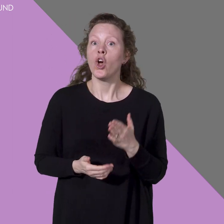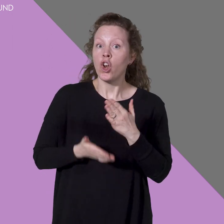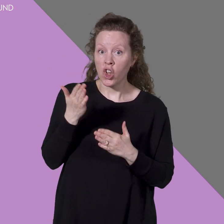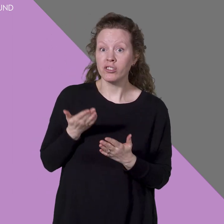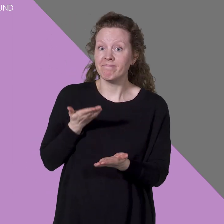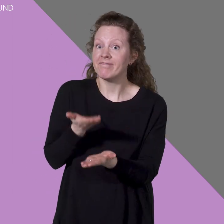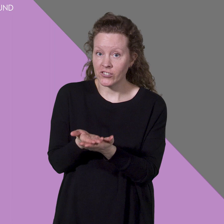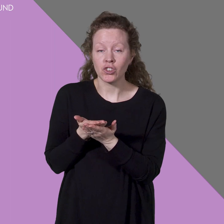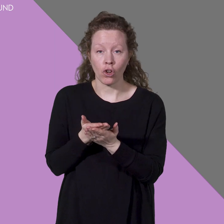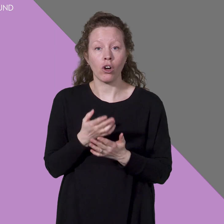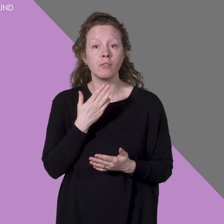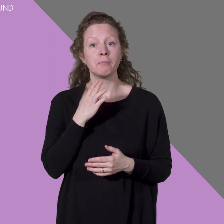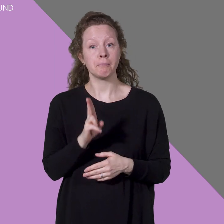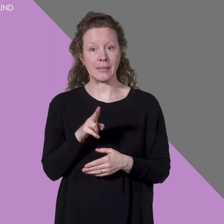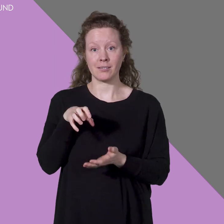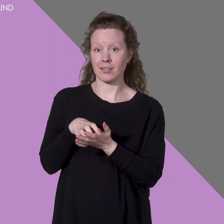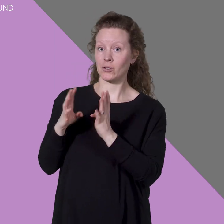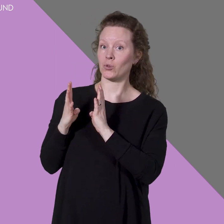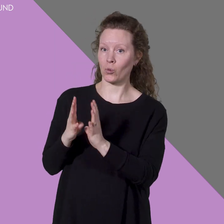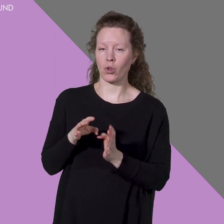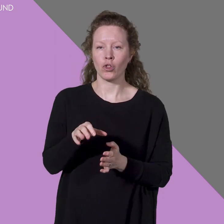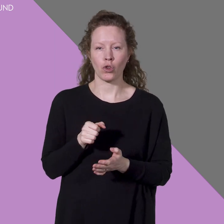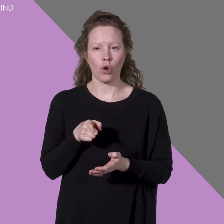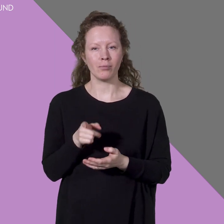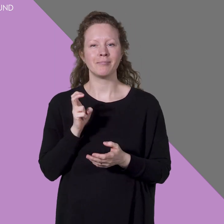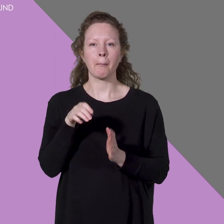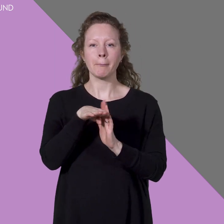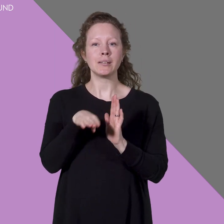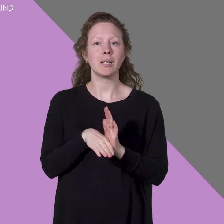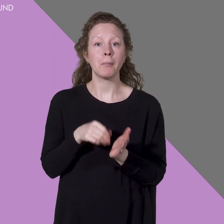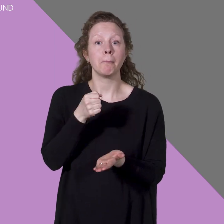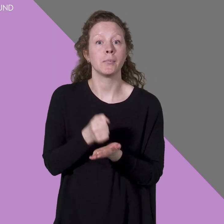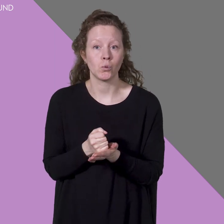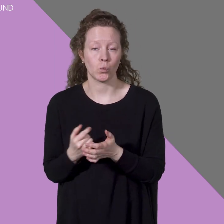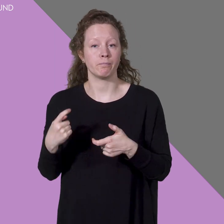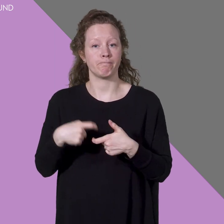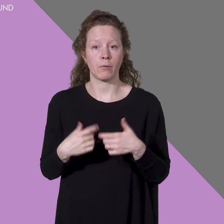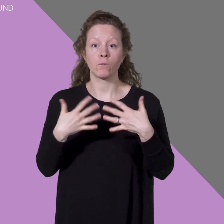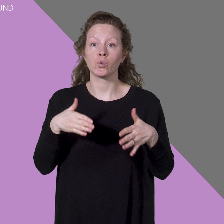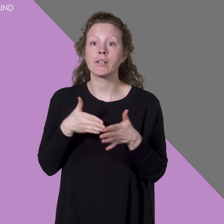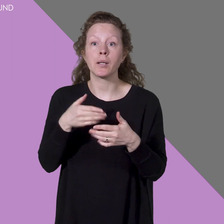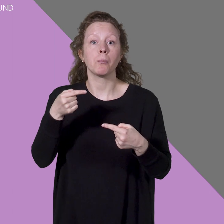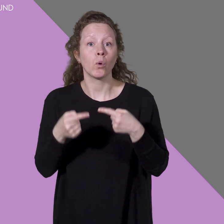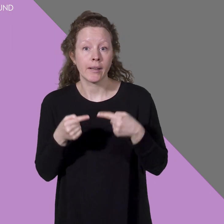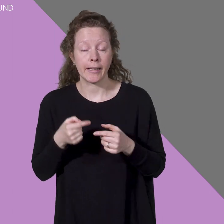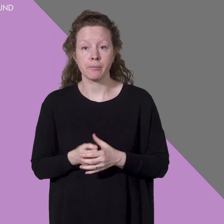Som lösning på det här föreslås att statsrådet fattar ett principbeslut - om funktionshinderpolitiken.